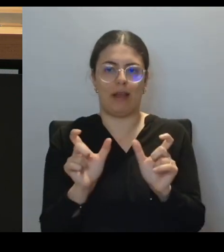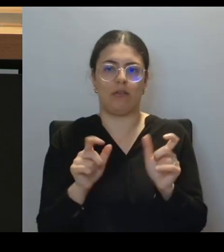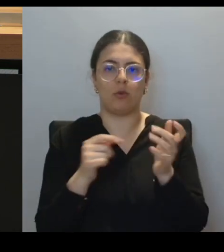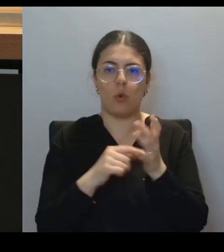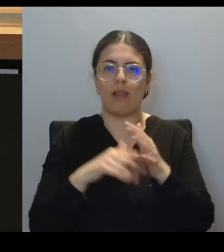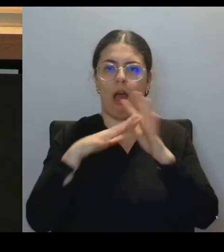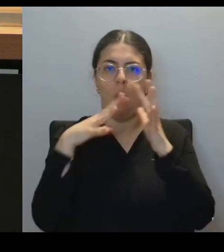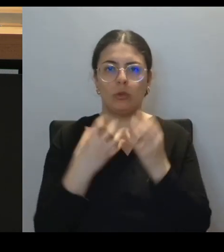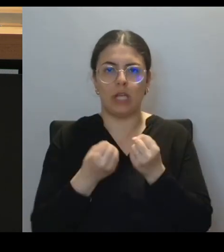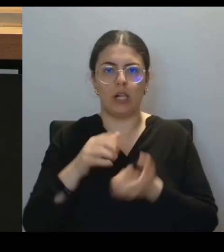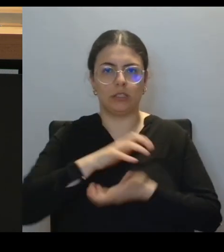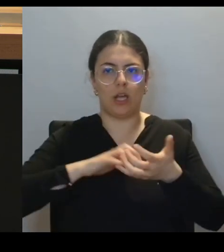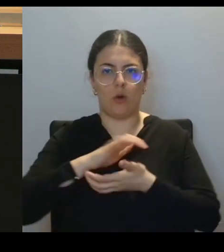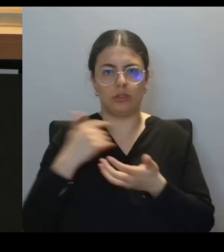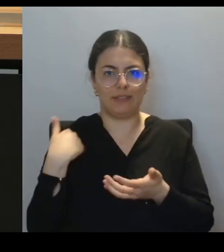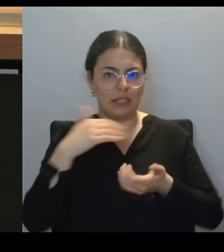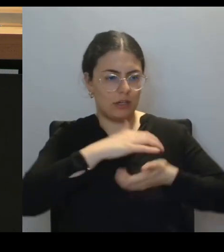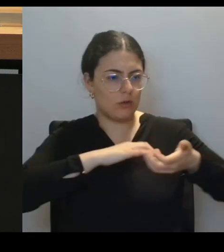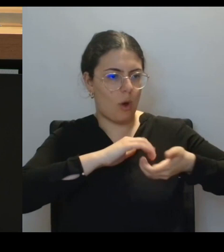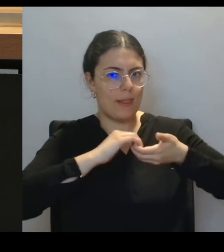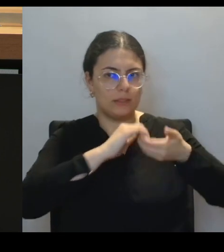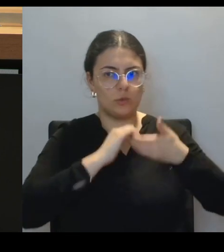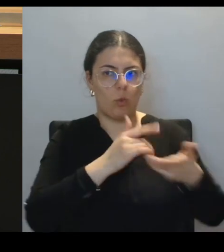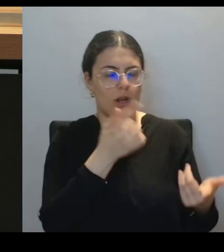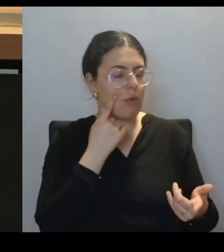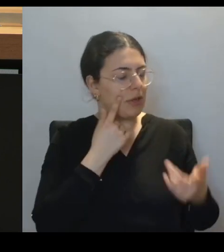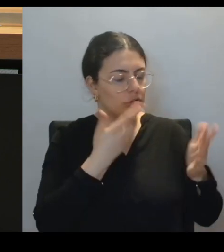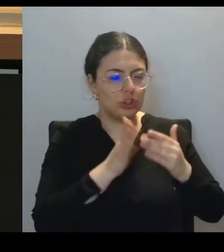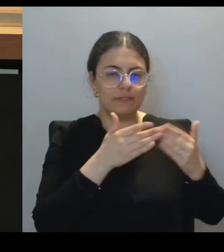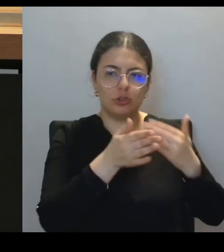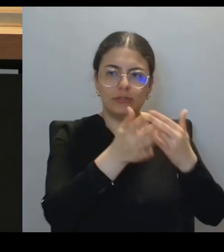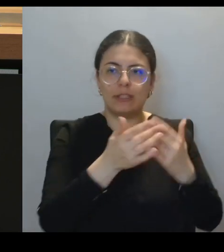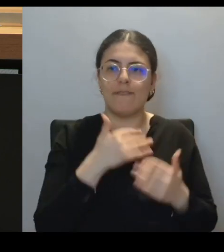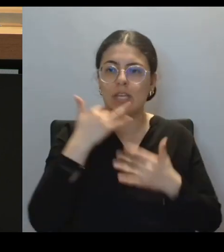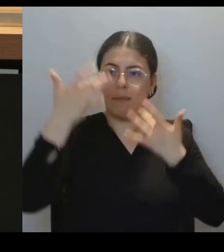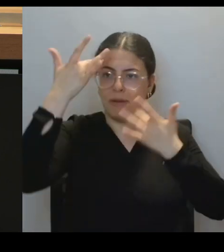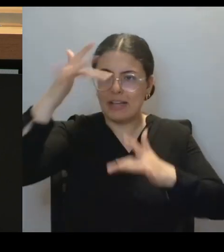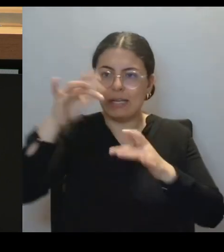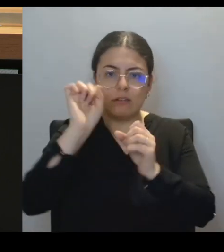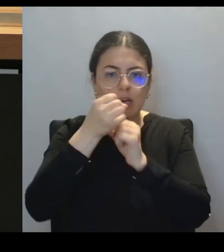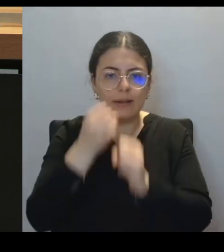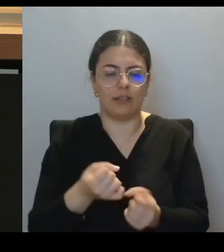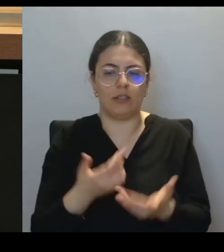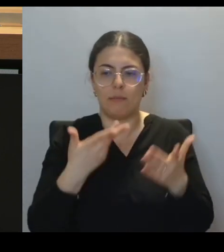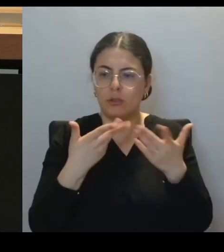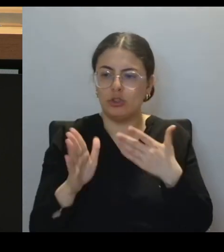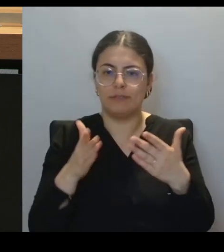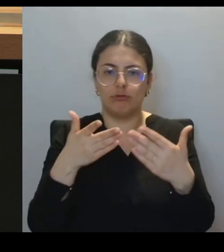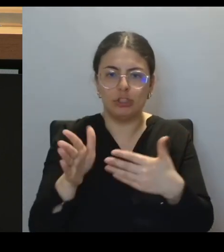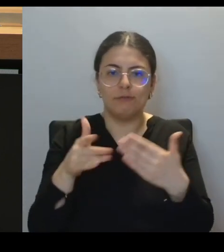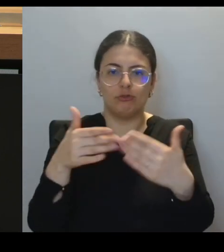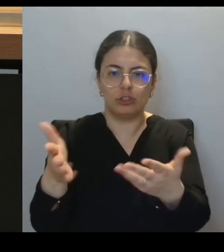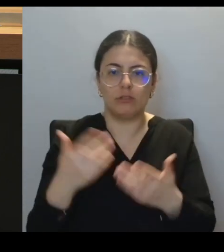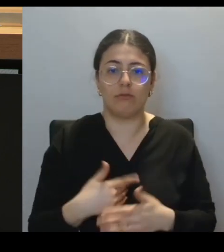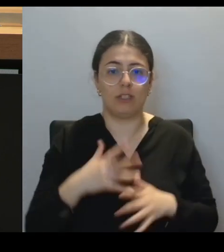gar nicht bewilligt werden. Angeblich hat das gar nichts zu tun mit den pauschalen Minderausgaben, aber das glaube ich nicht so richtig Ich glaube, das hat eine ganze Menge mit zu tun.